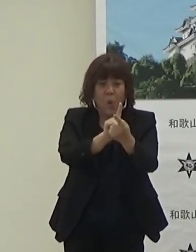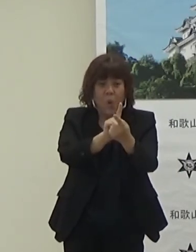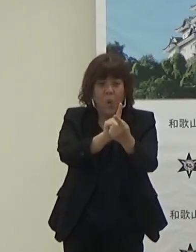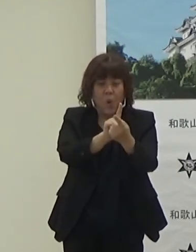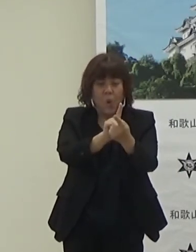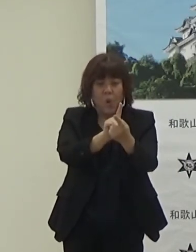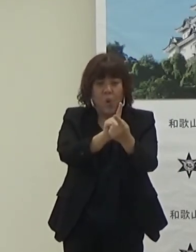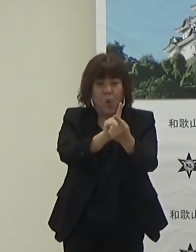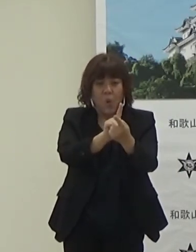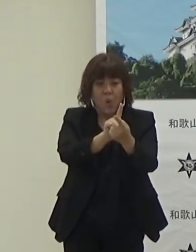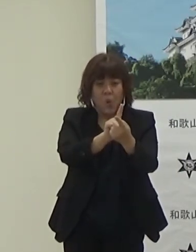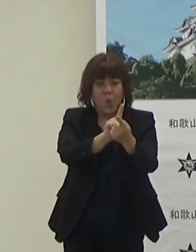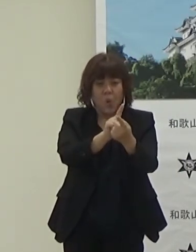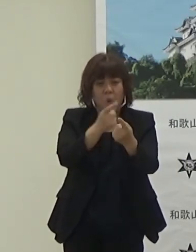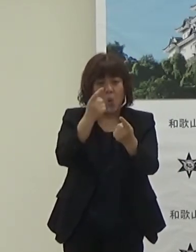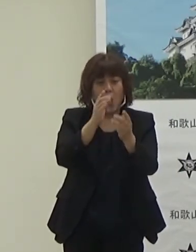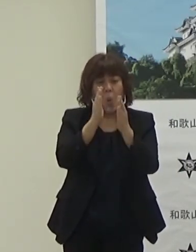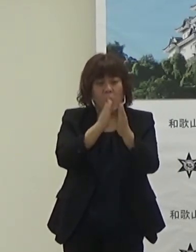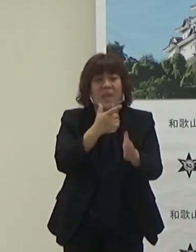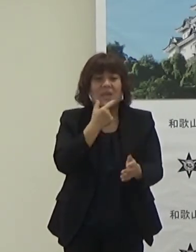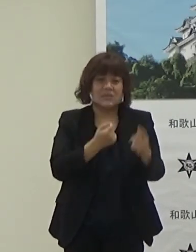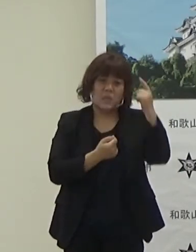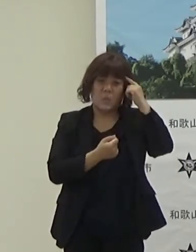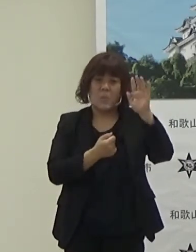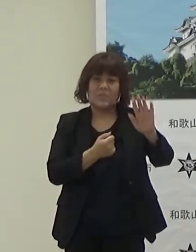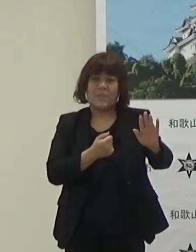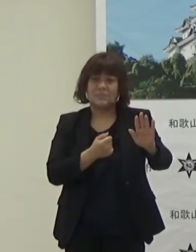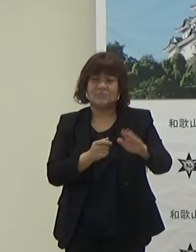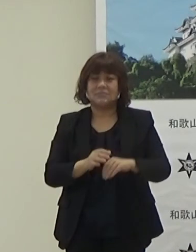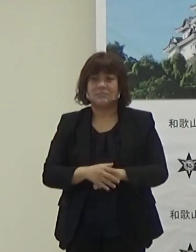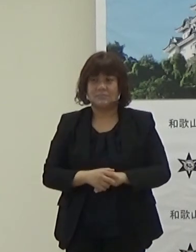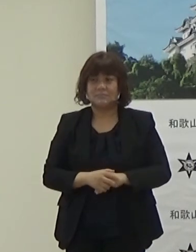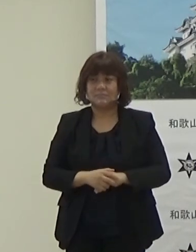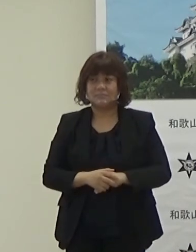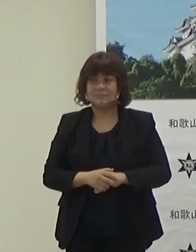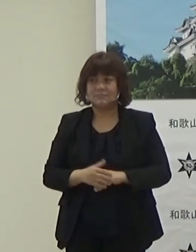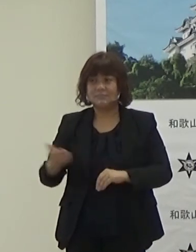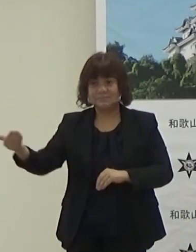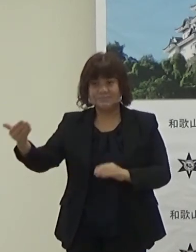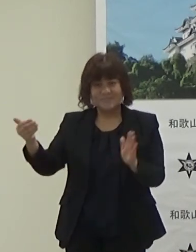配慮っていうのをお願いしたいなと思ってます